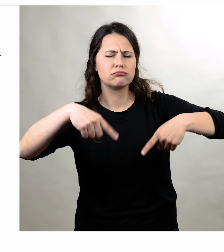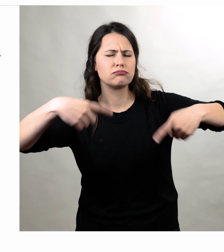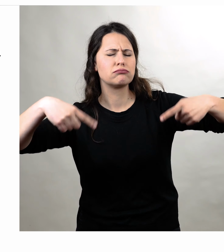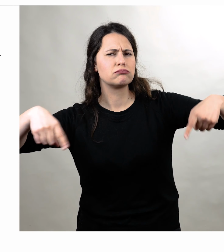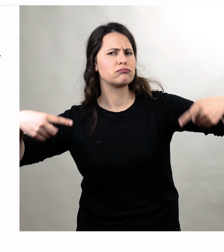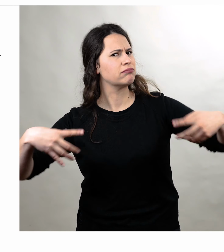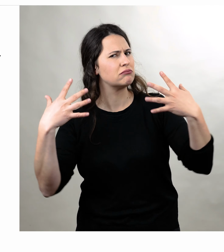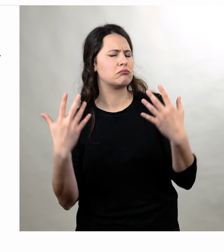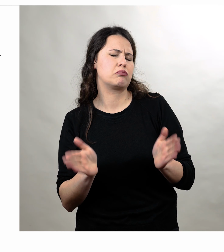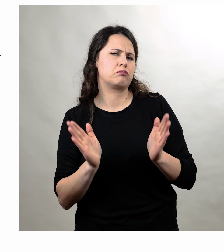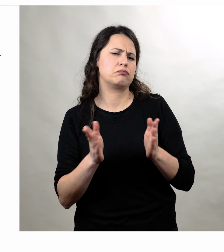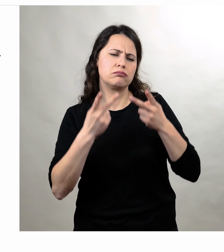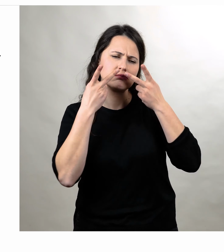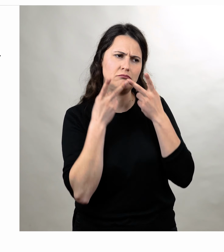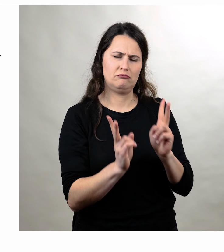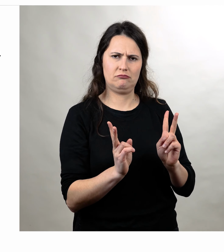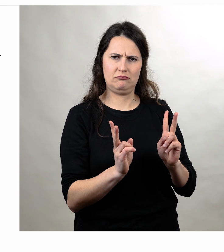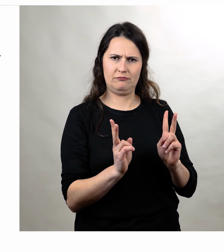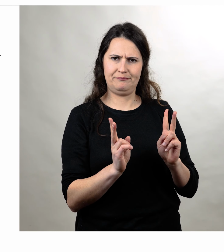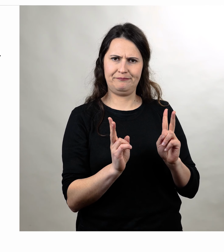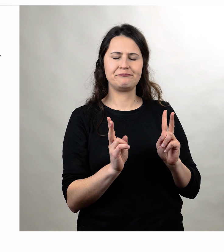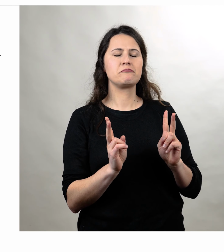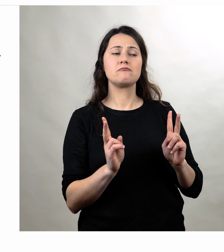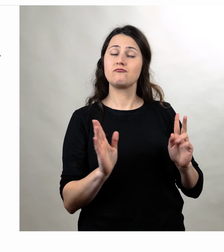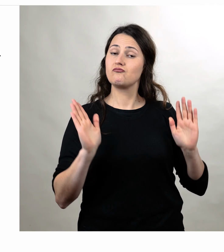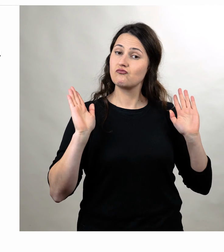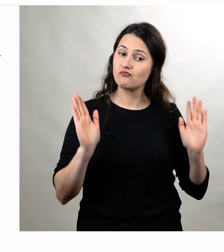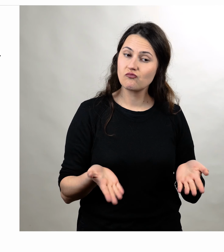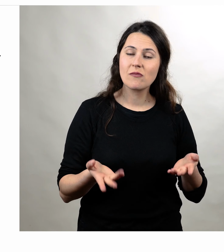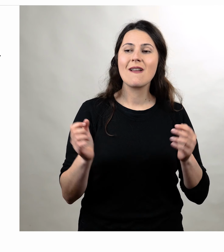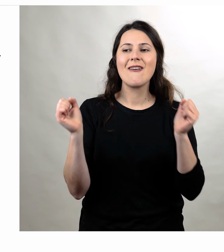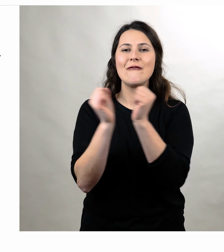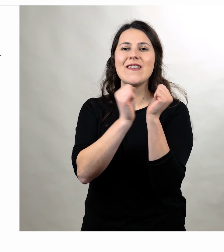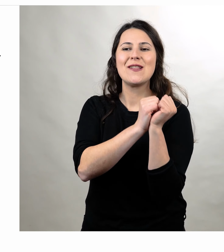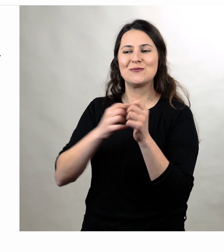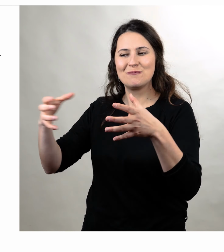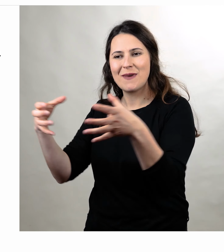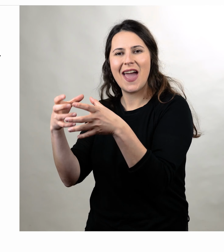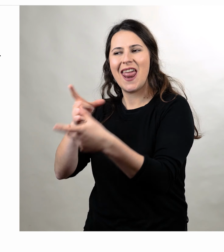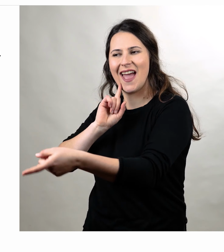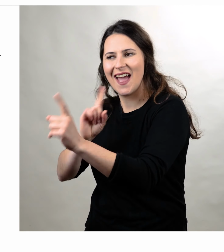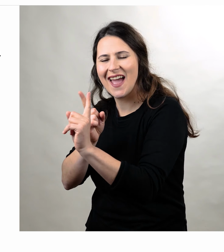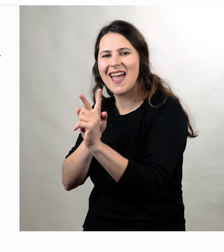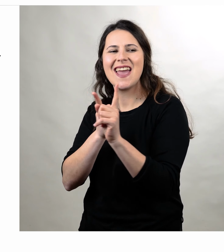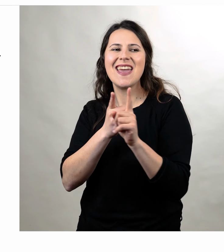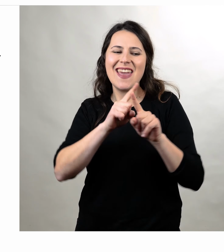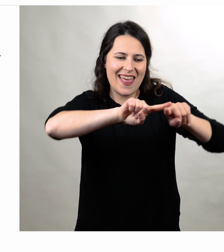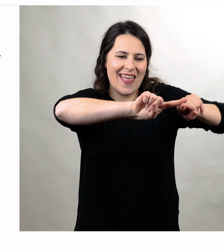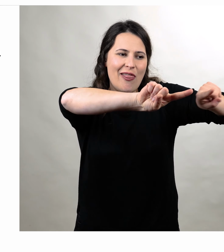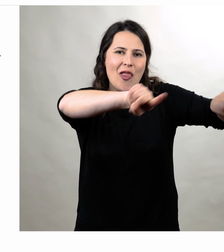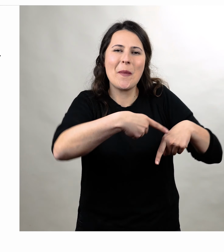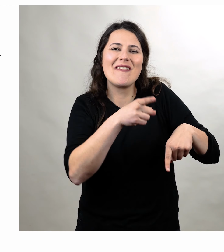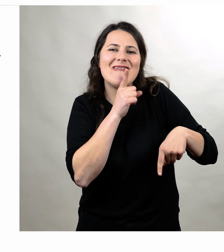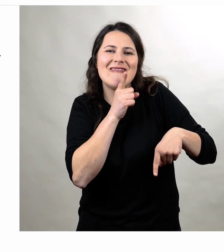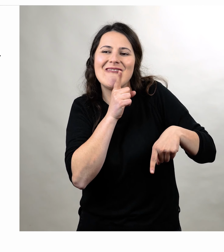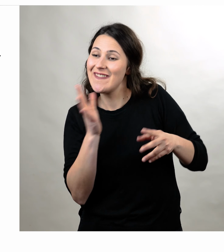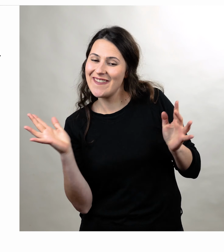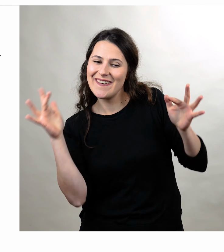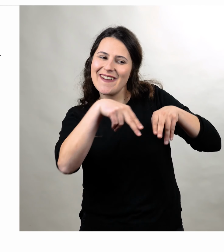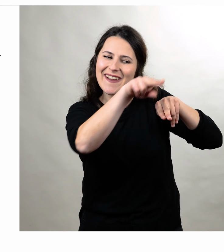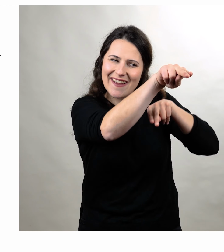Δυνατότητα ταξιδιού με φίλους, με κοινή διαμονή .